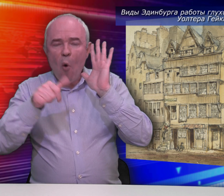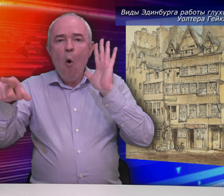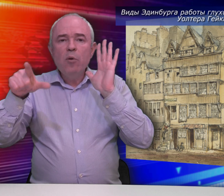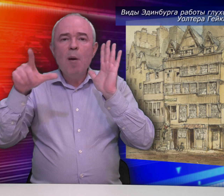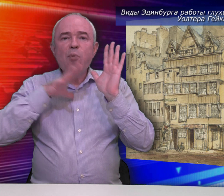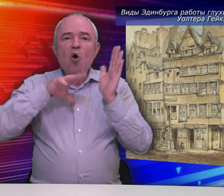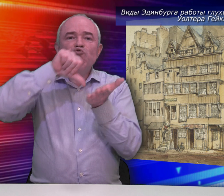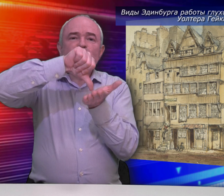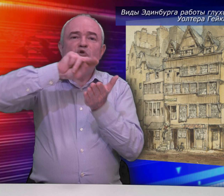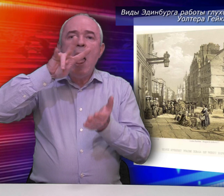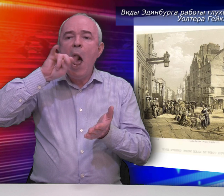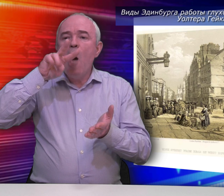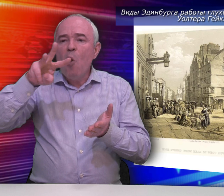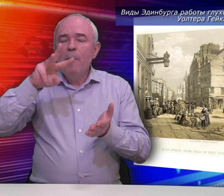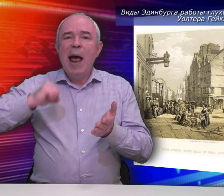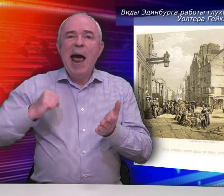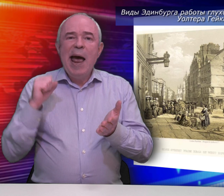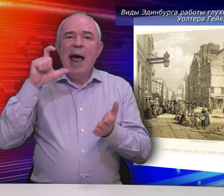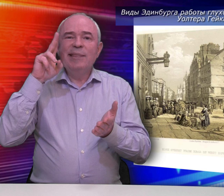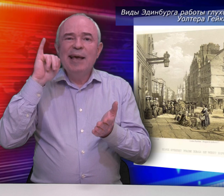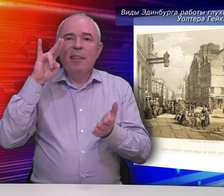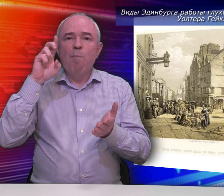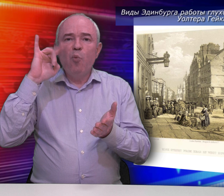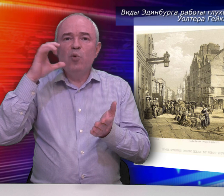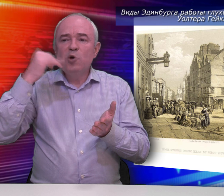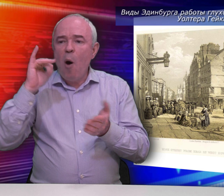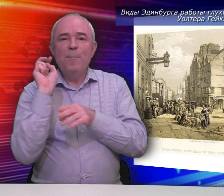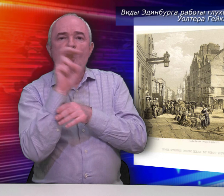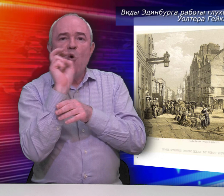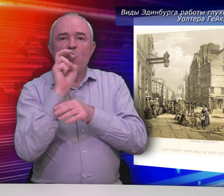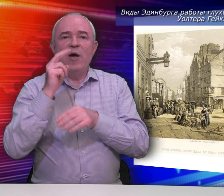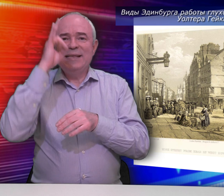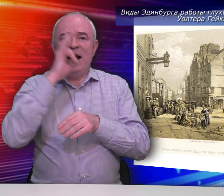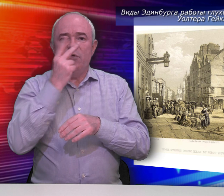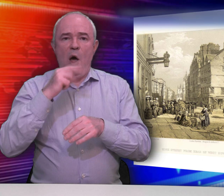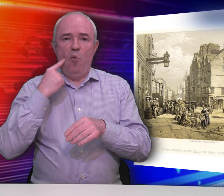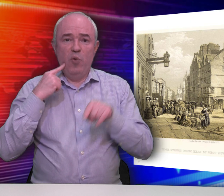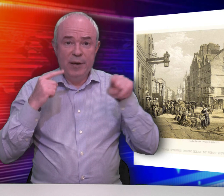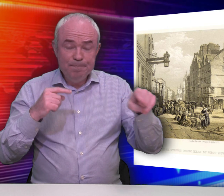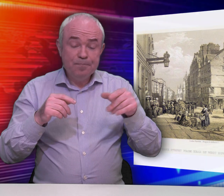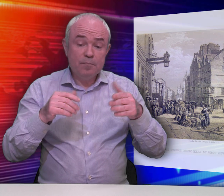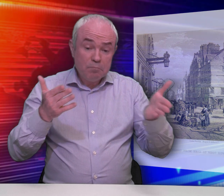он был членом Эдинбургской приходской церкви для глухих.